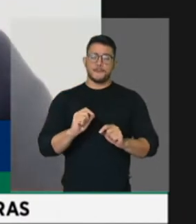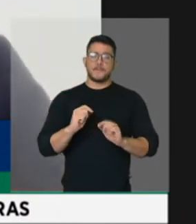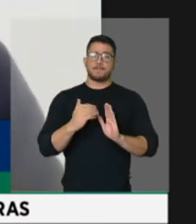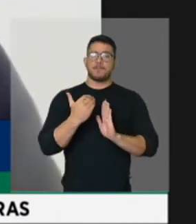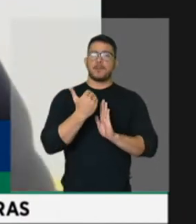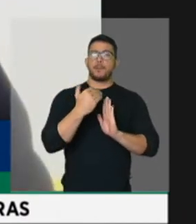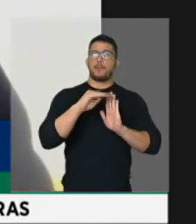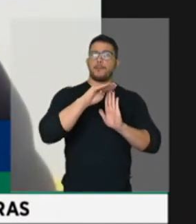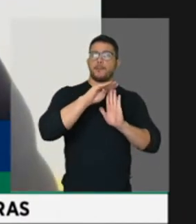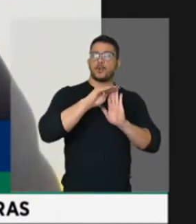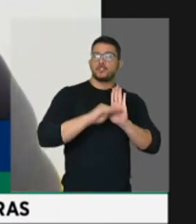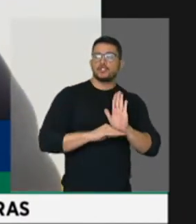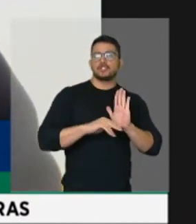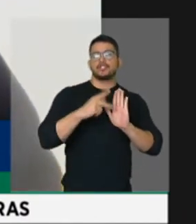CONTROLAR... OS SETORES ESTRATÉGICOS DA ECONOMIA